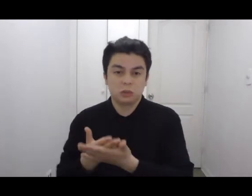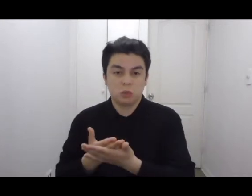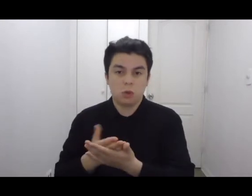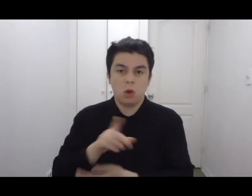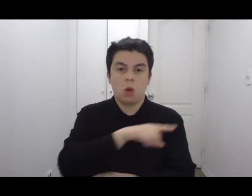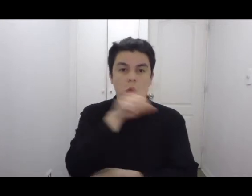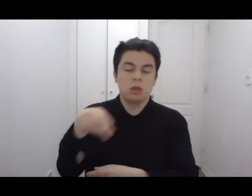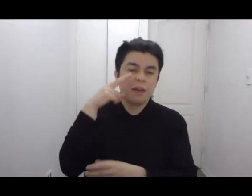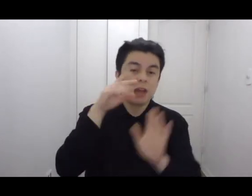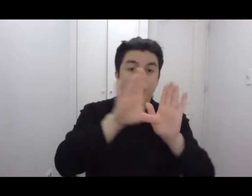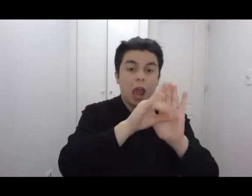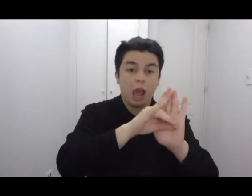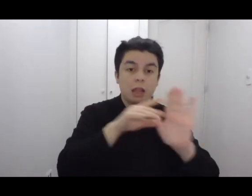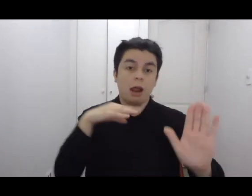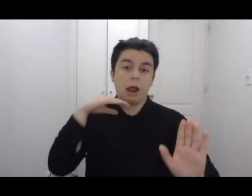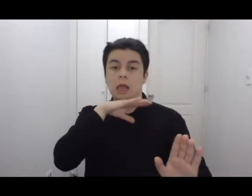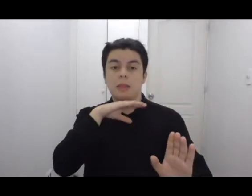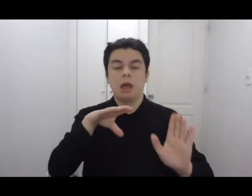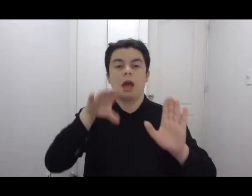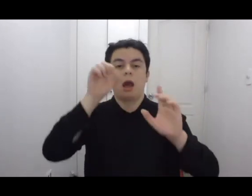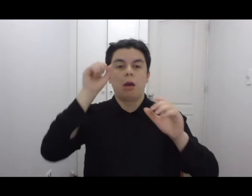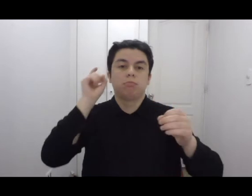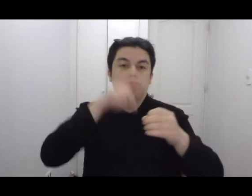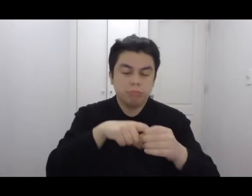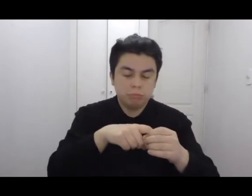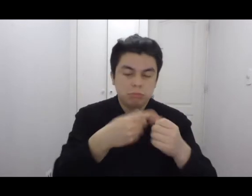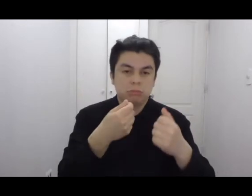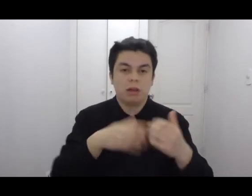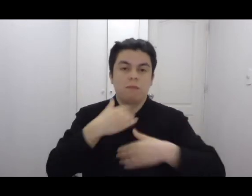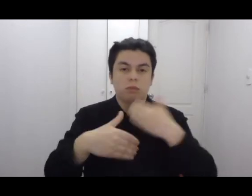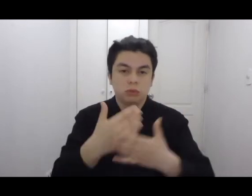no es que se pongan a ver cuentas de instagram se pongan a hacer cualquier cosa porque no